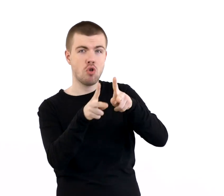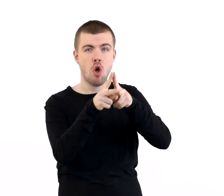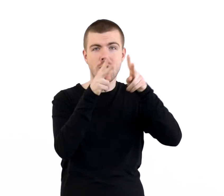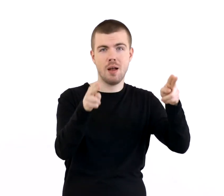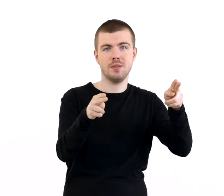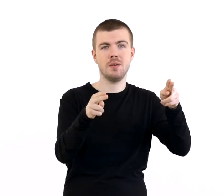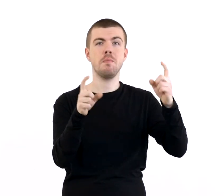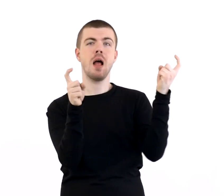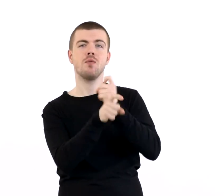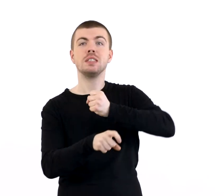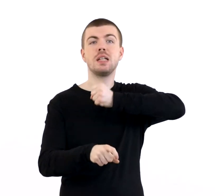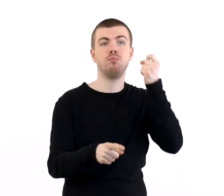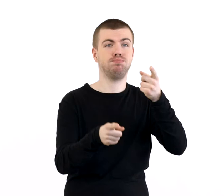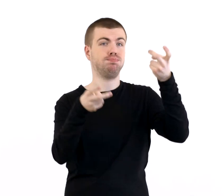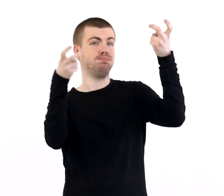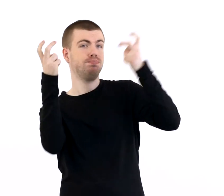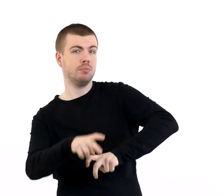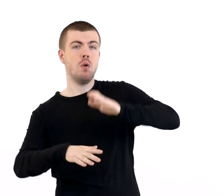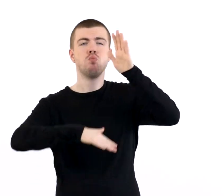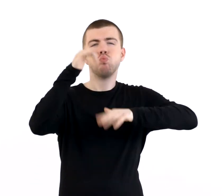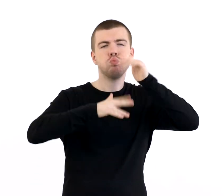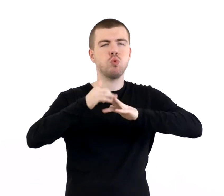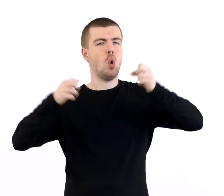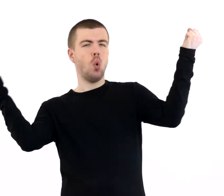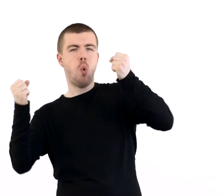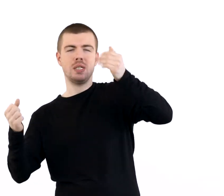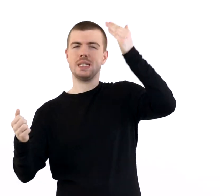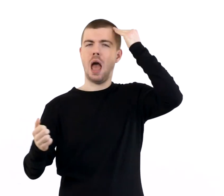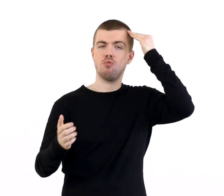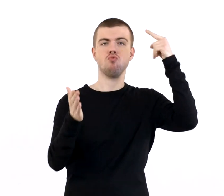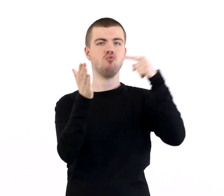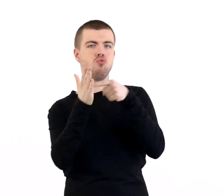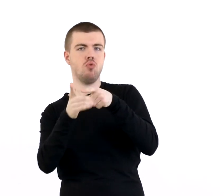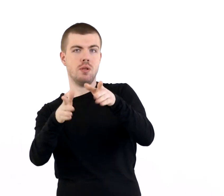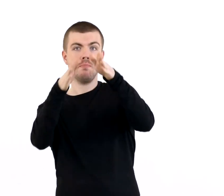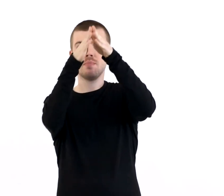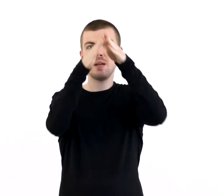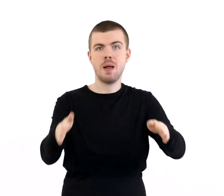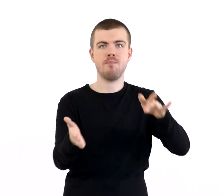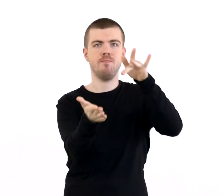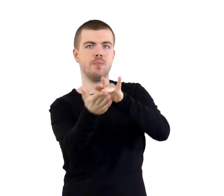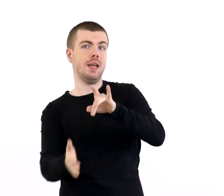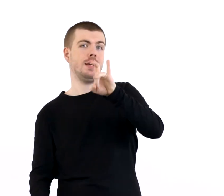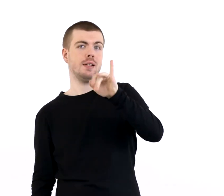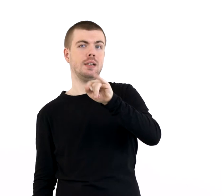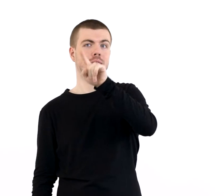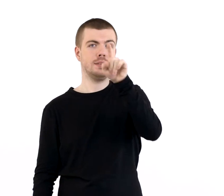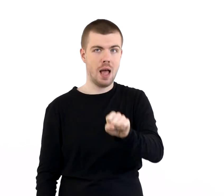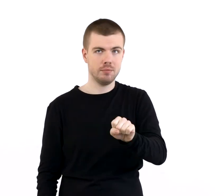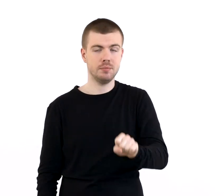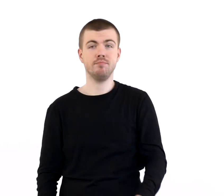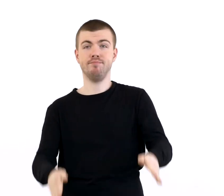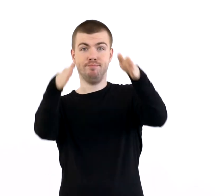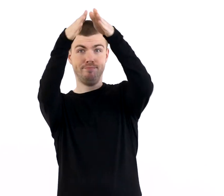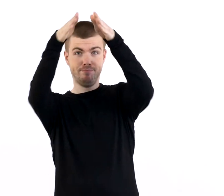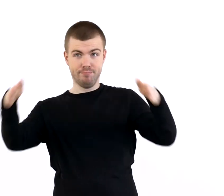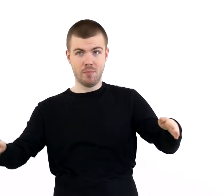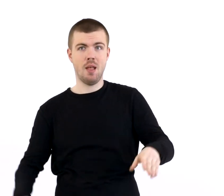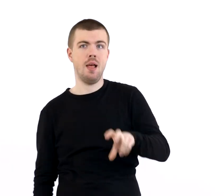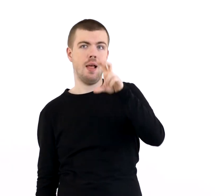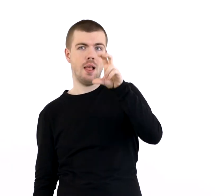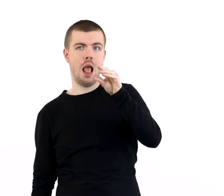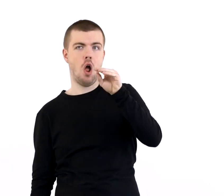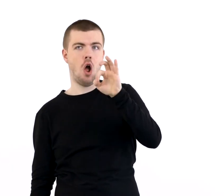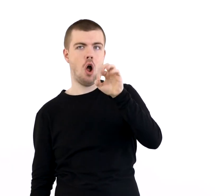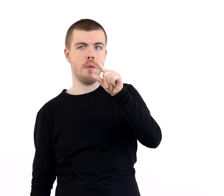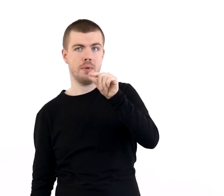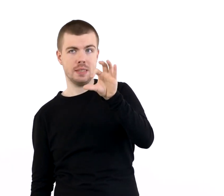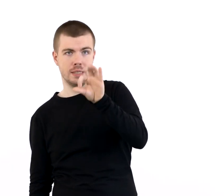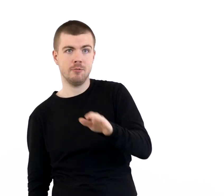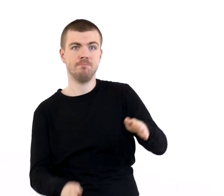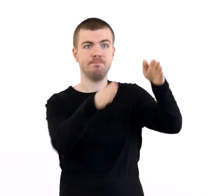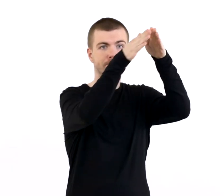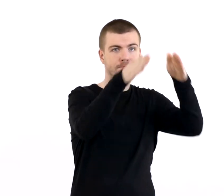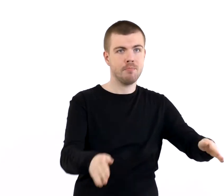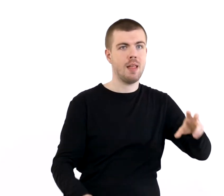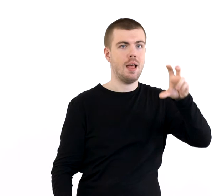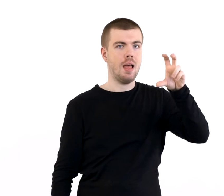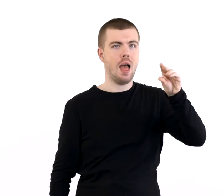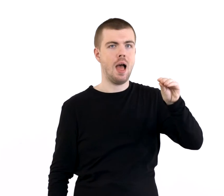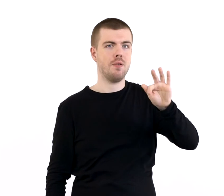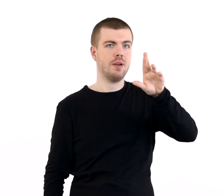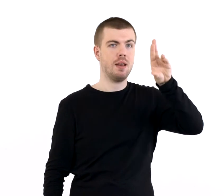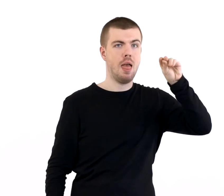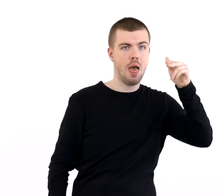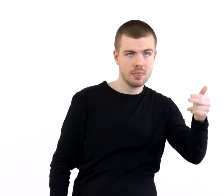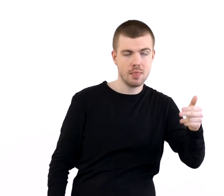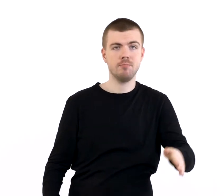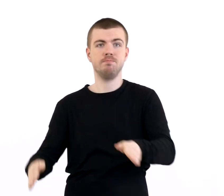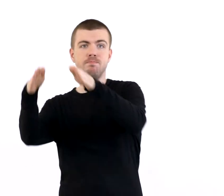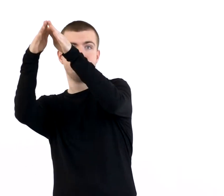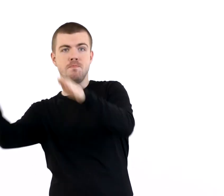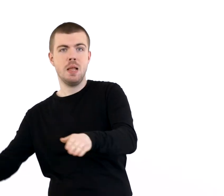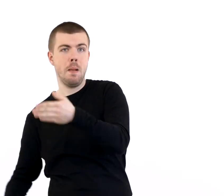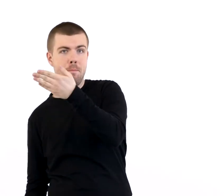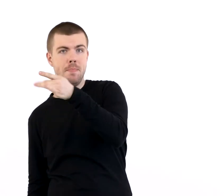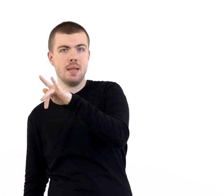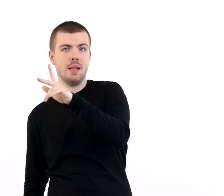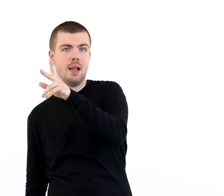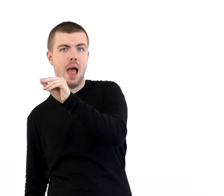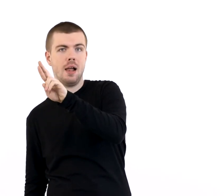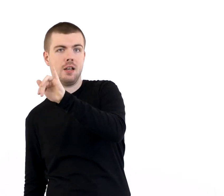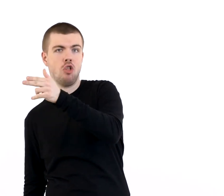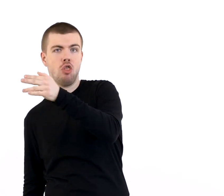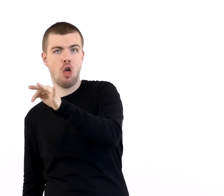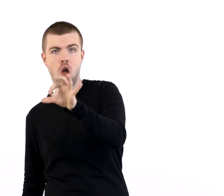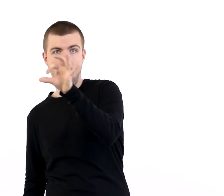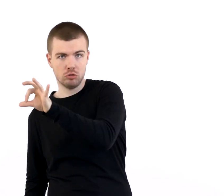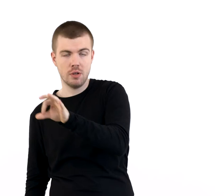W tym czasie powstały najsłynniejsze piramidy w Gizie (Piramidy Cheopsa, Cheferena i Mykerinosa)